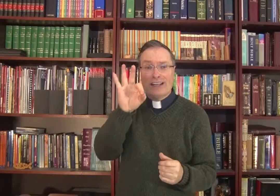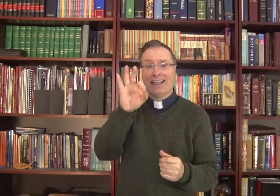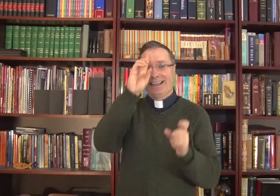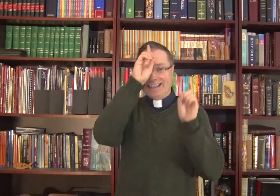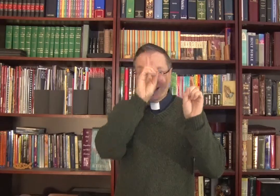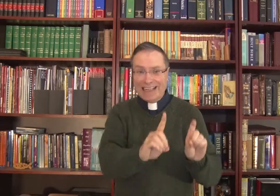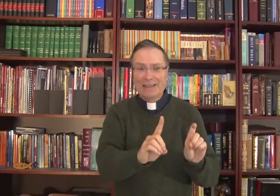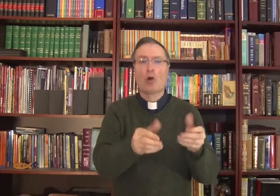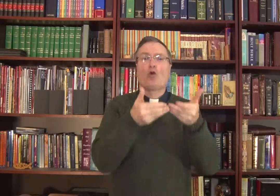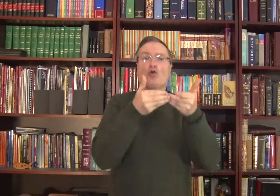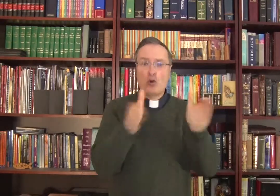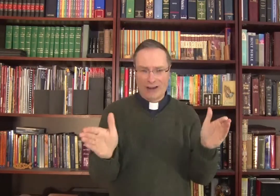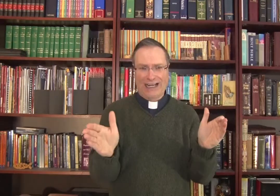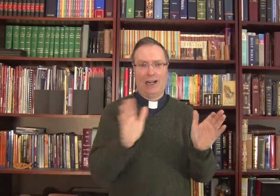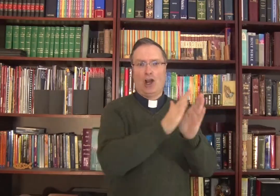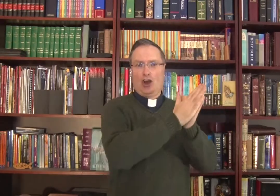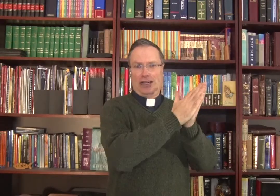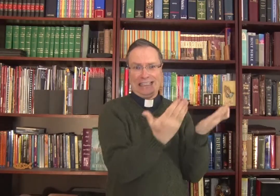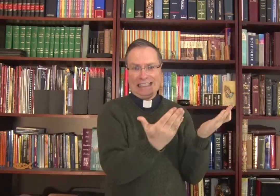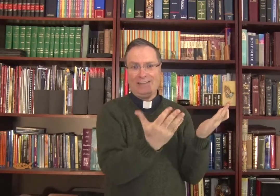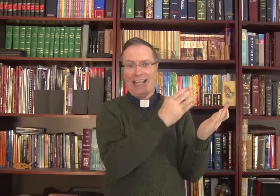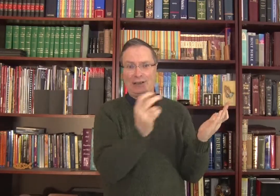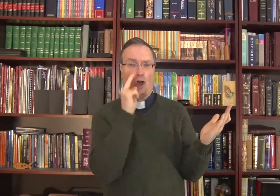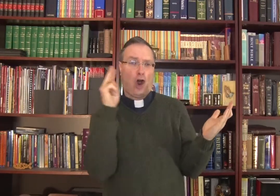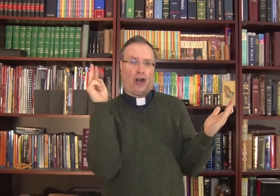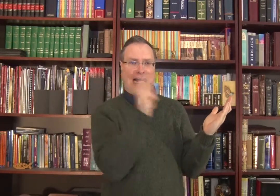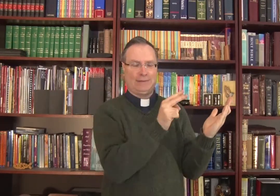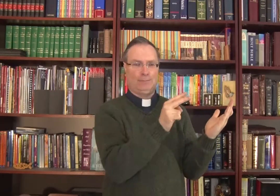digne d’ouvrir le livre et de le regarder.